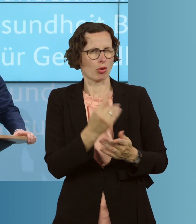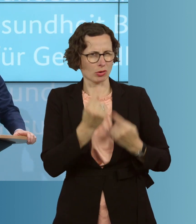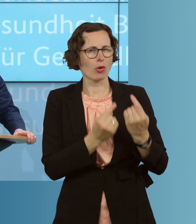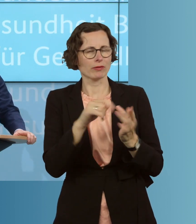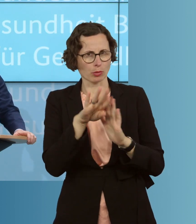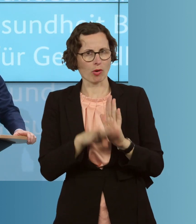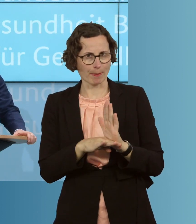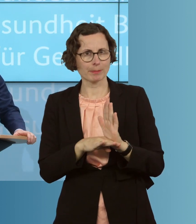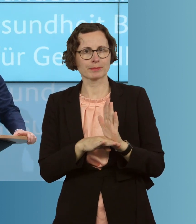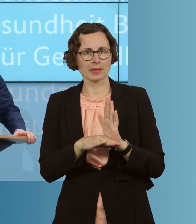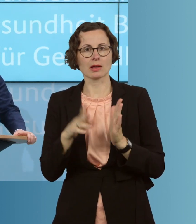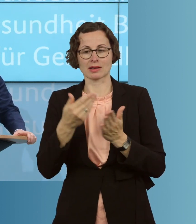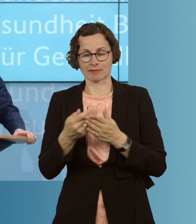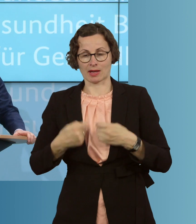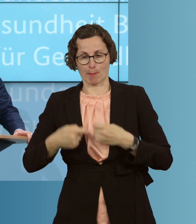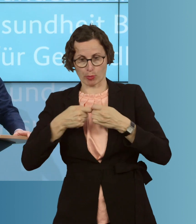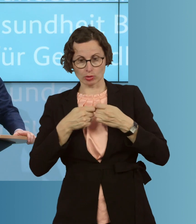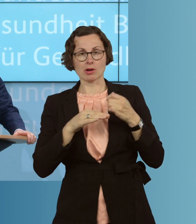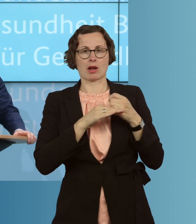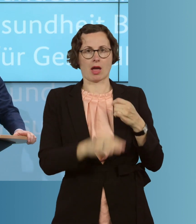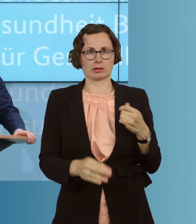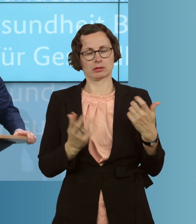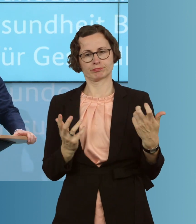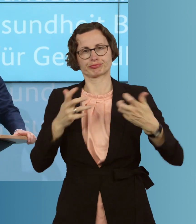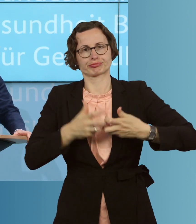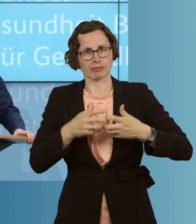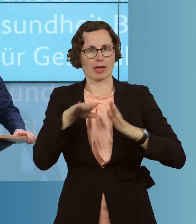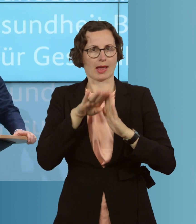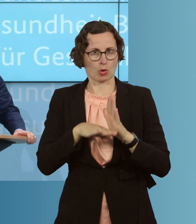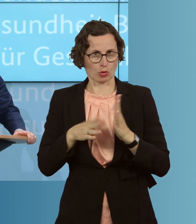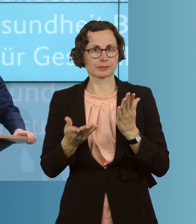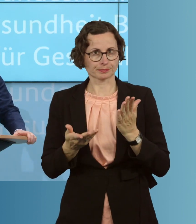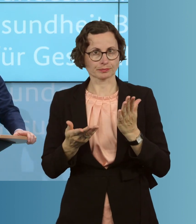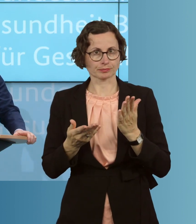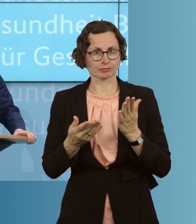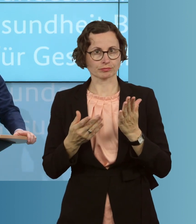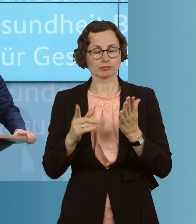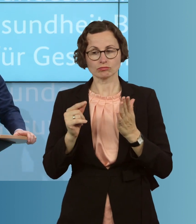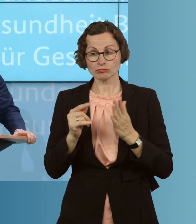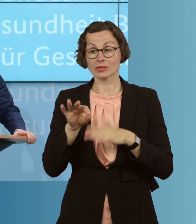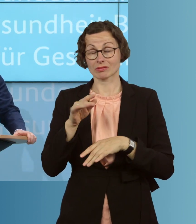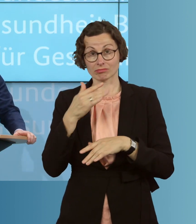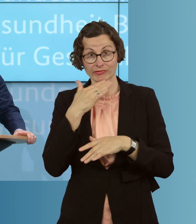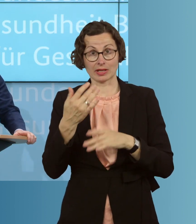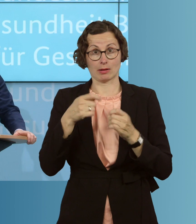Und so ergänzen sich hier die Regelungen, die wir in diesem Gesetz treffen gut mit dem, was eben auch viele, viele Bundesländer bereits tun.